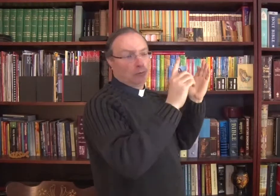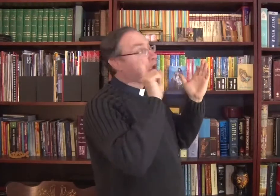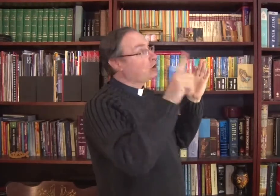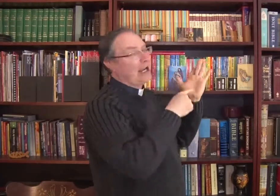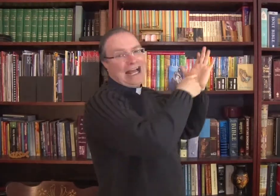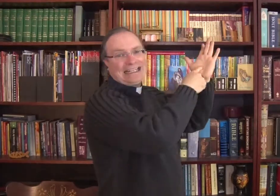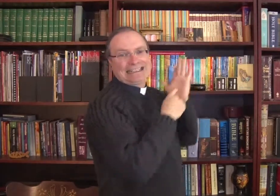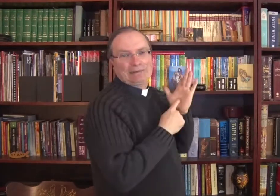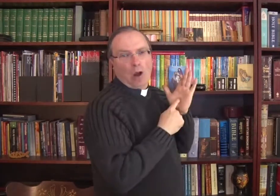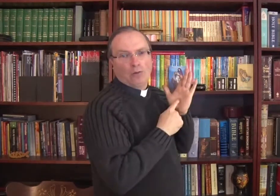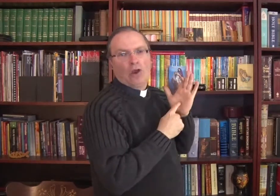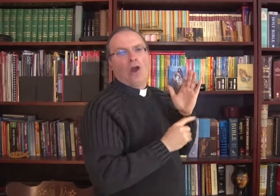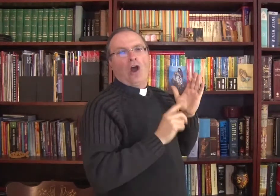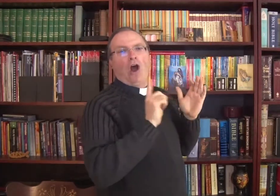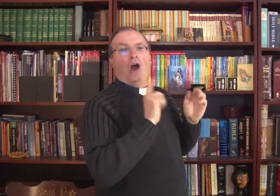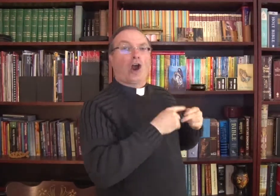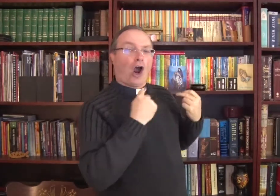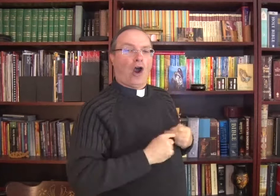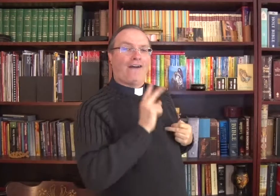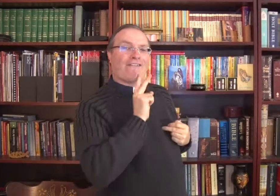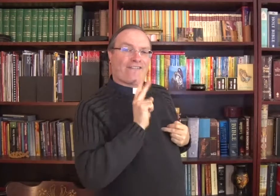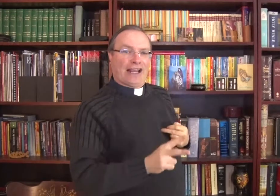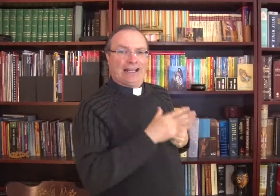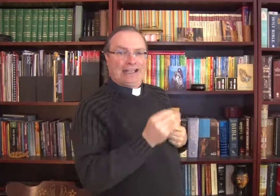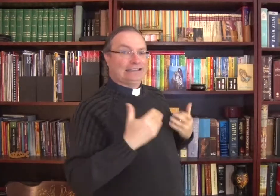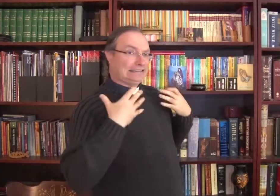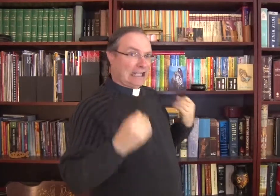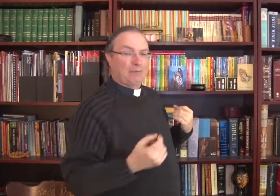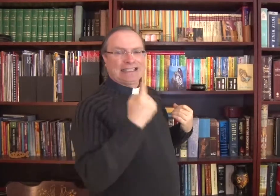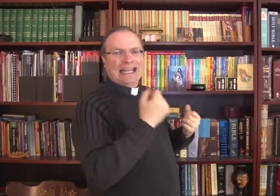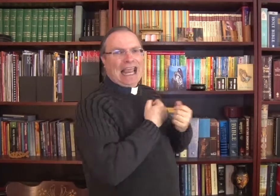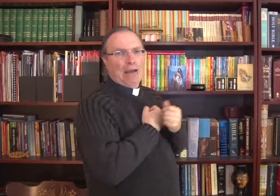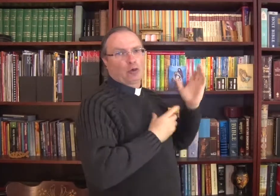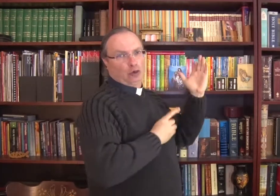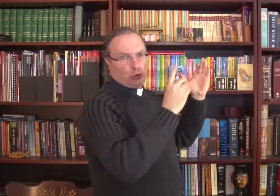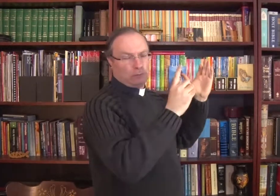cela démontre un cœur vrai et simple qui aime Dieu.